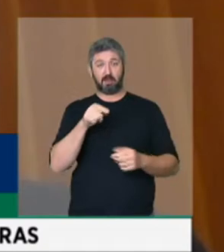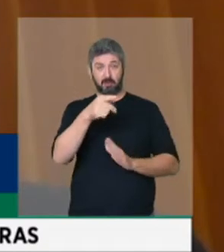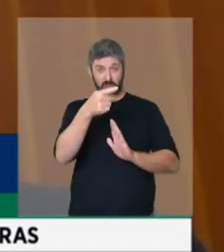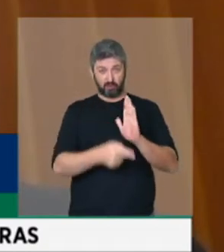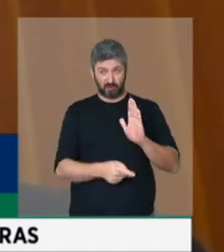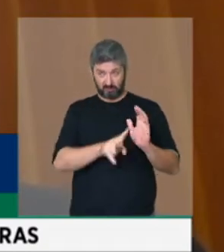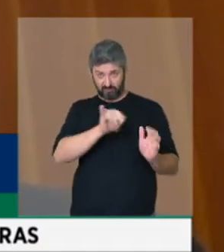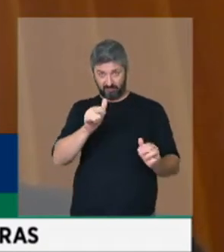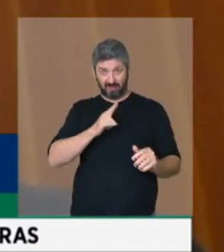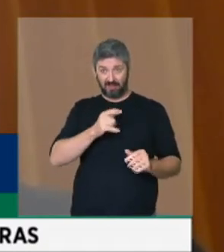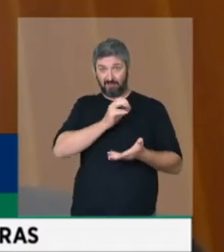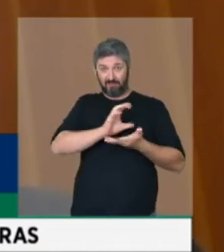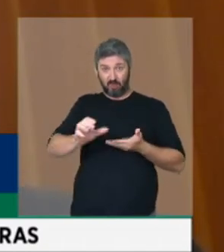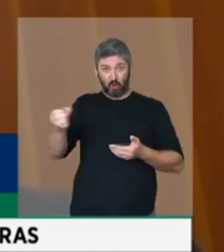PORQUE A PESSOA SÓ PODE COMPRAR ENERGIA ELÉTRICA DE